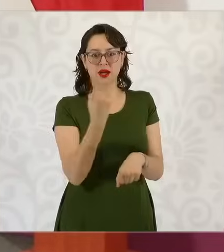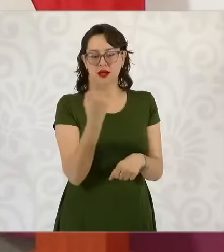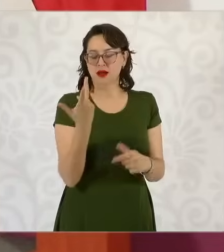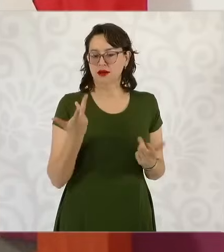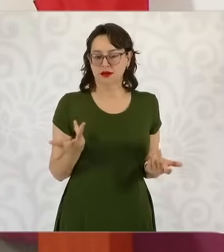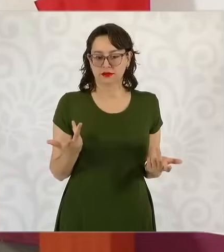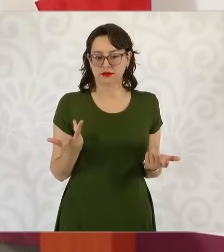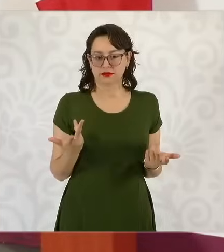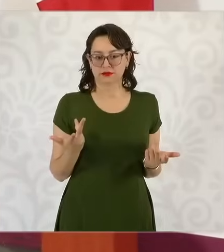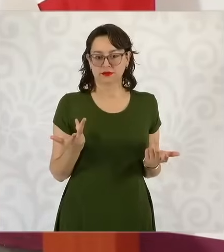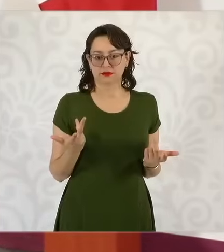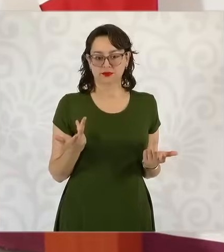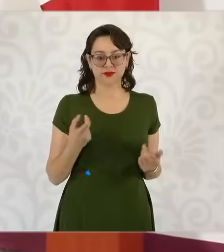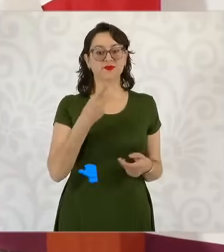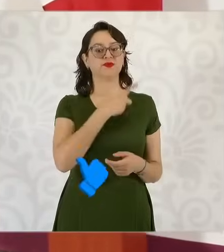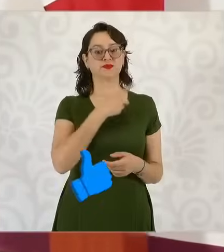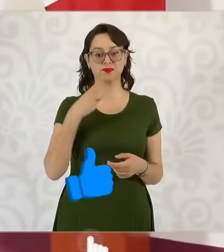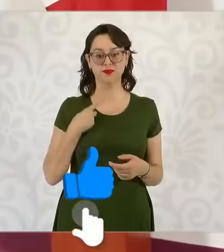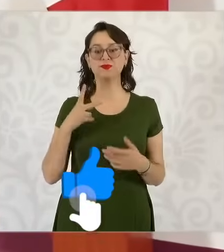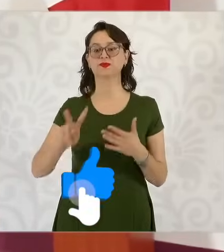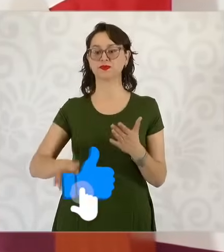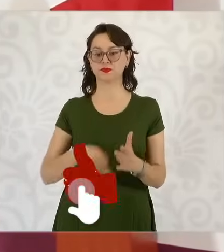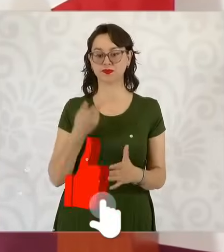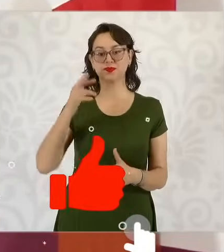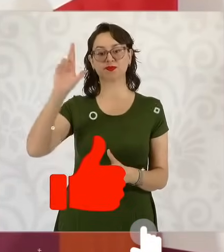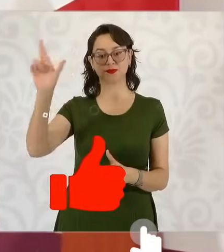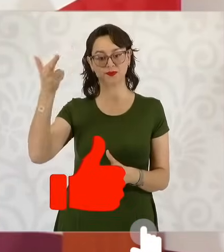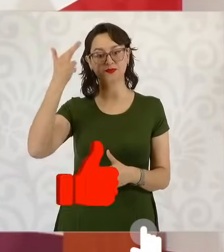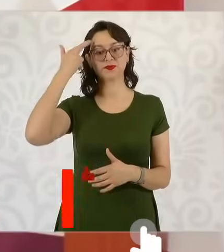hay que recordar de nuevo el tema de la